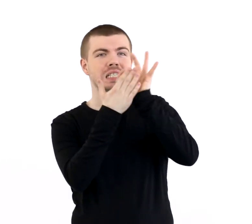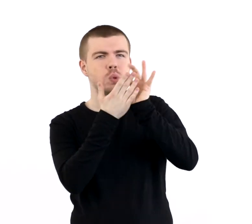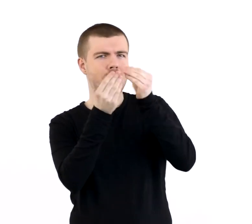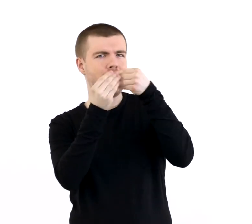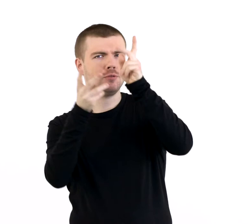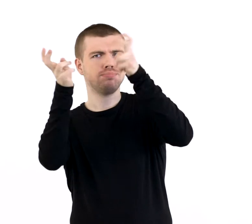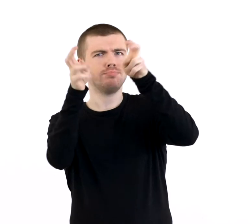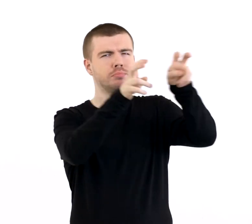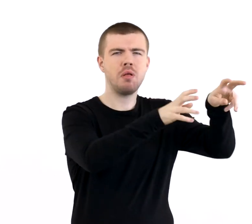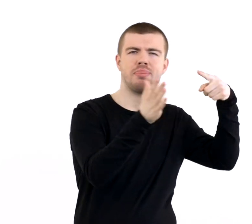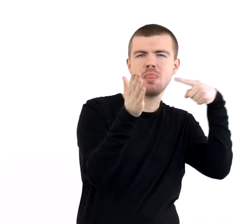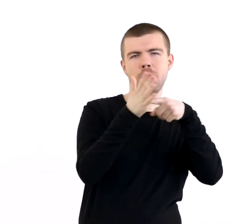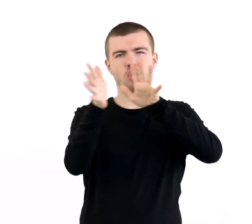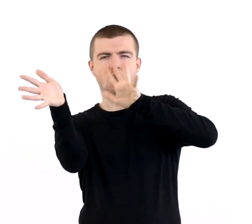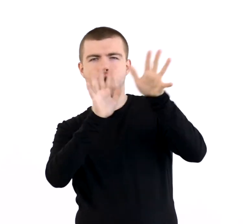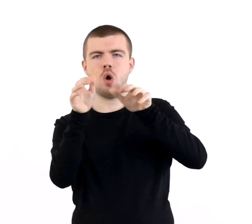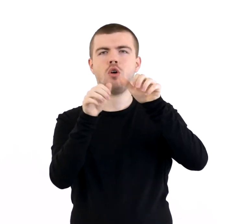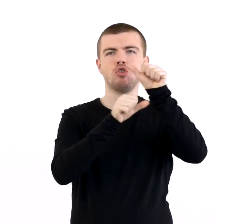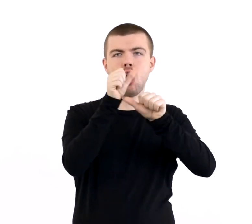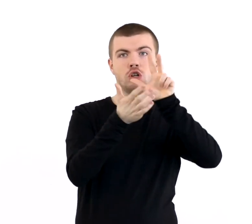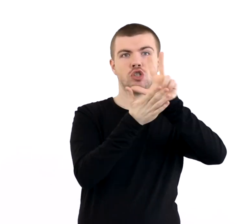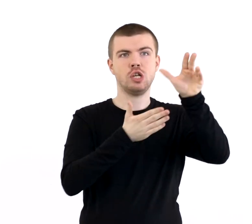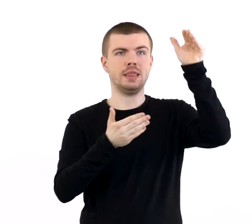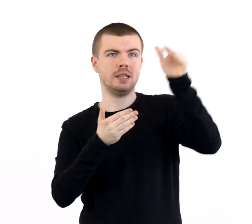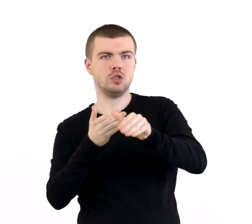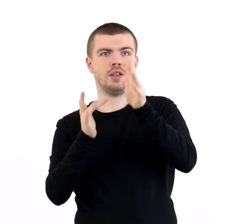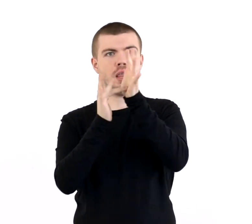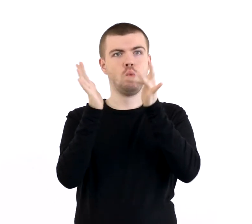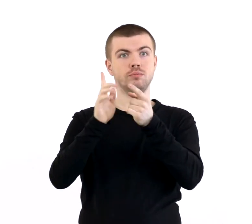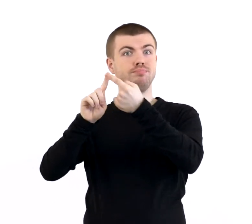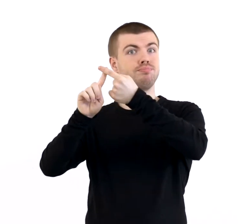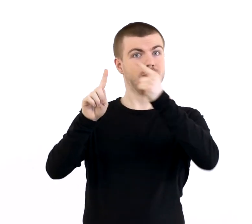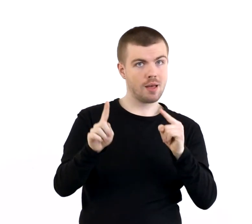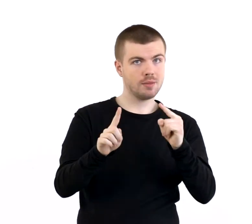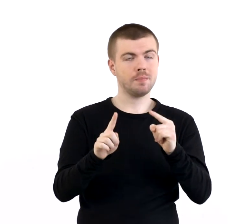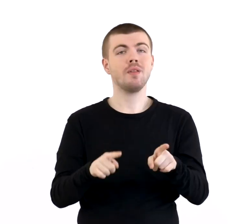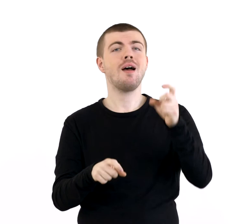Większość rysunków powstała około 13 000 p.n.e.